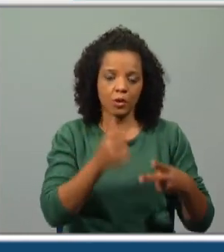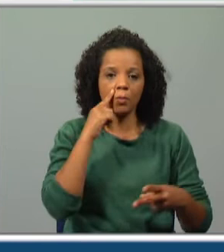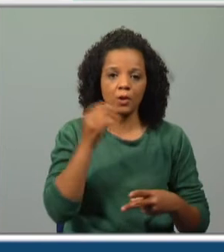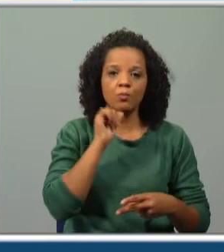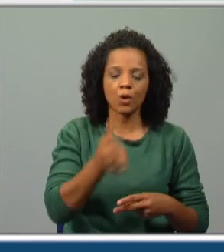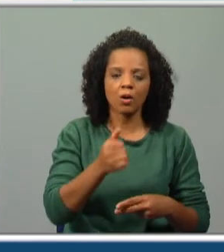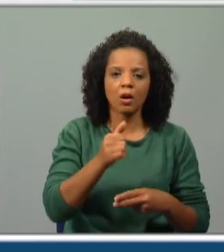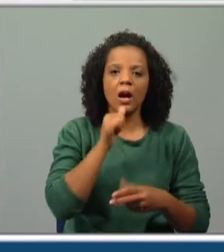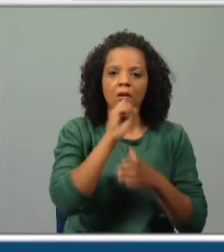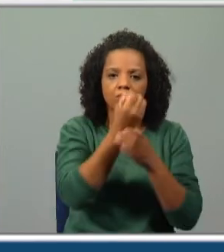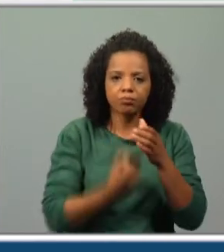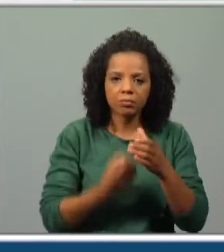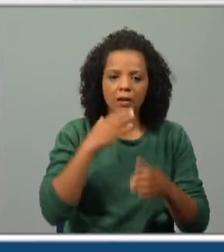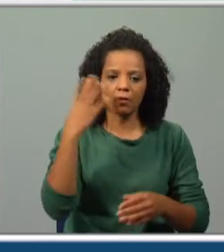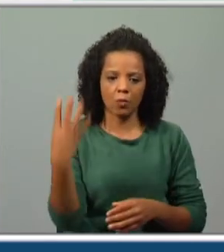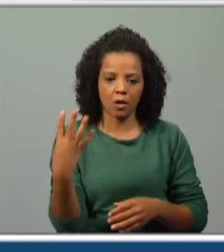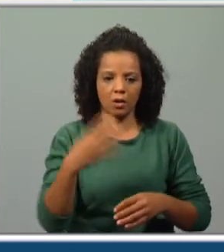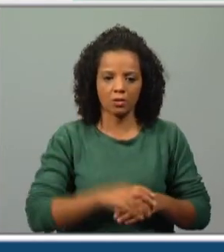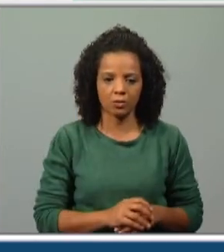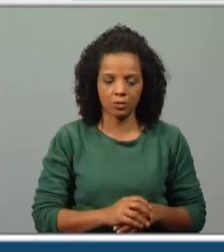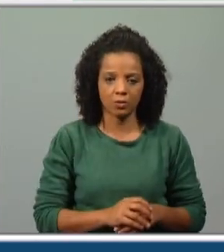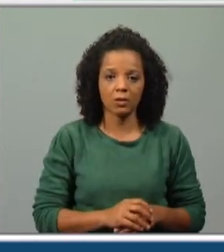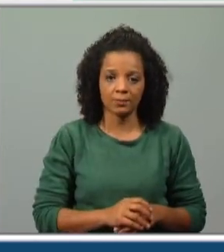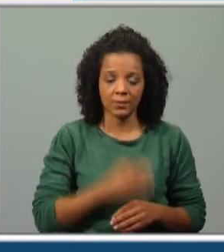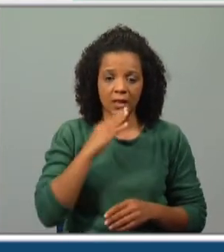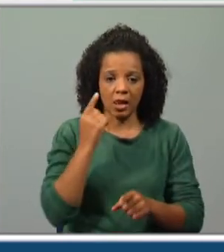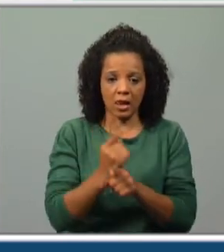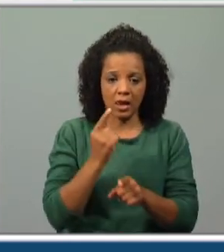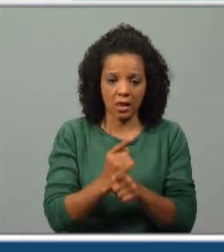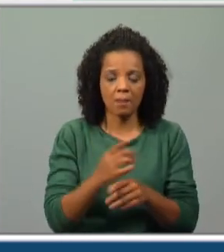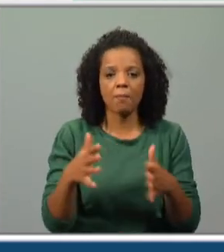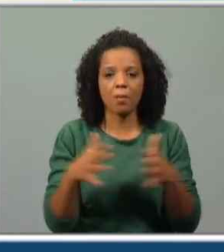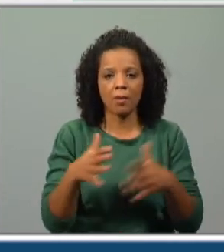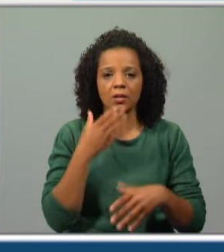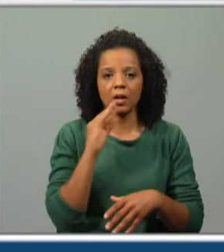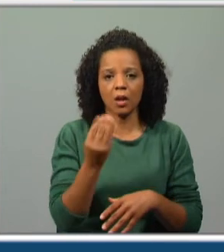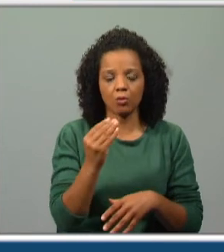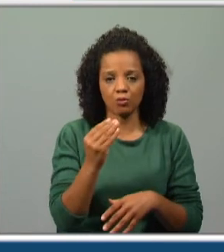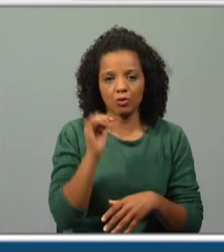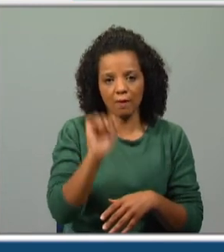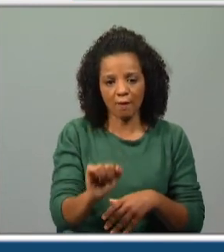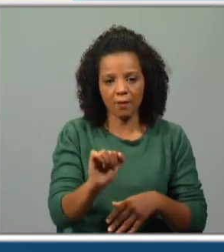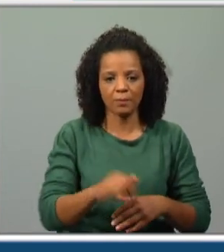afogado quando tinha 4 anos a mesma idade da maioria dos alunos de Ellen e 4歲時淹死了艾倫大部分學生的年齡和